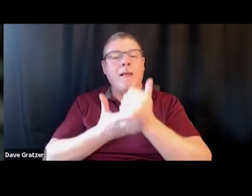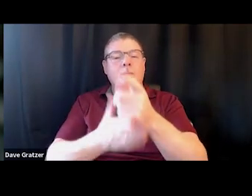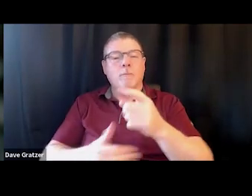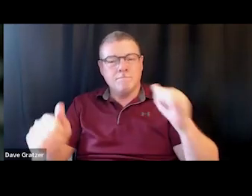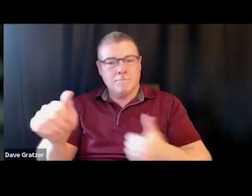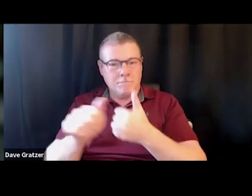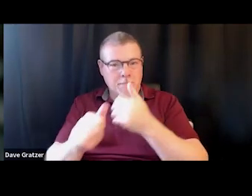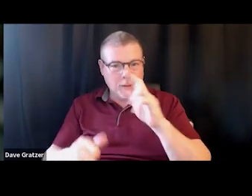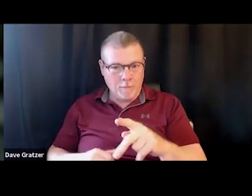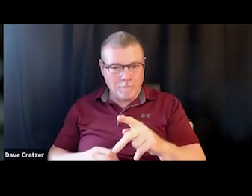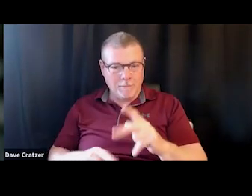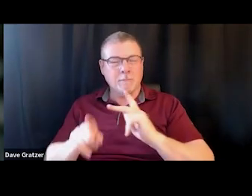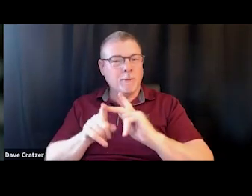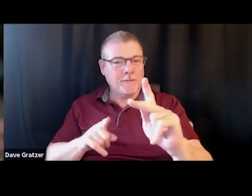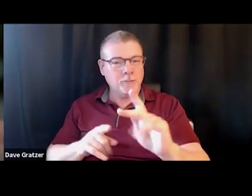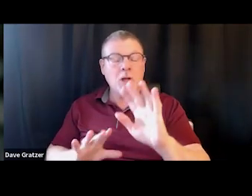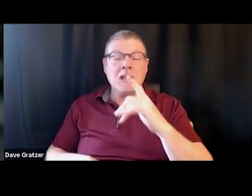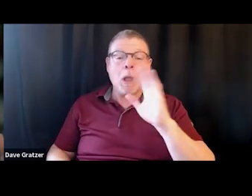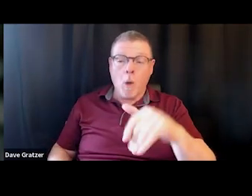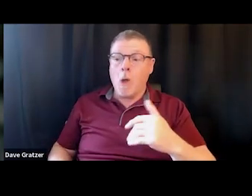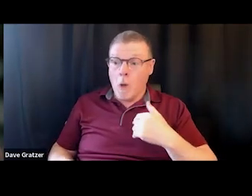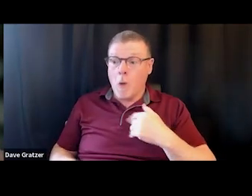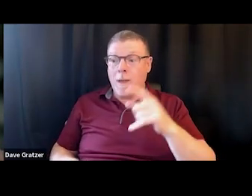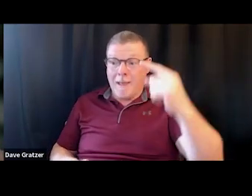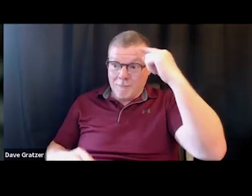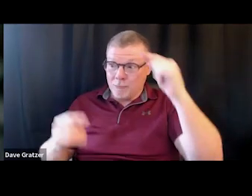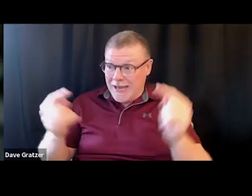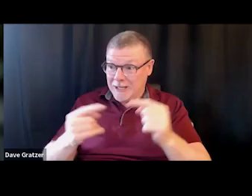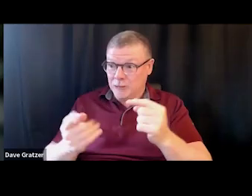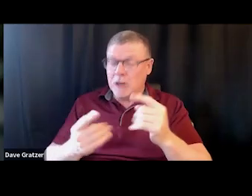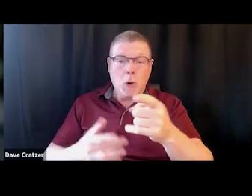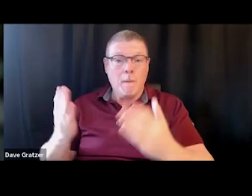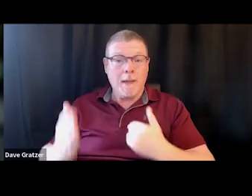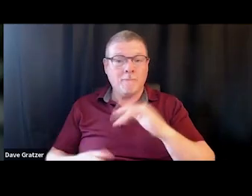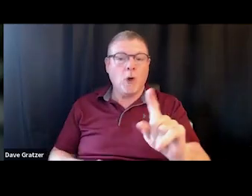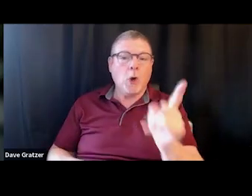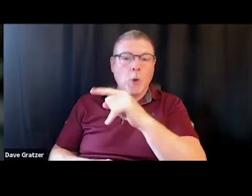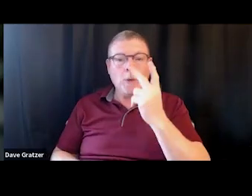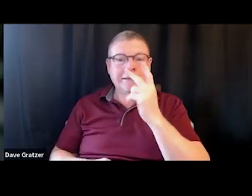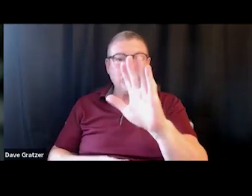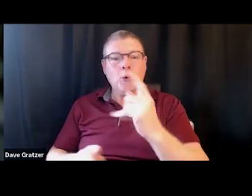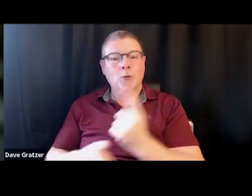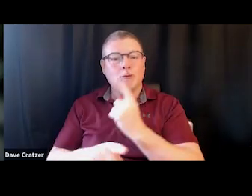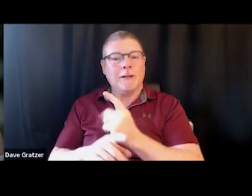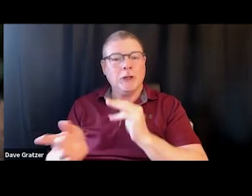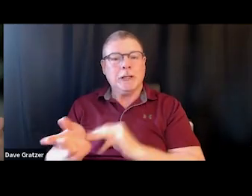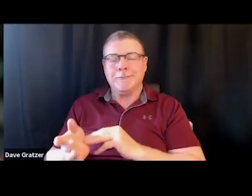No querrán solo decir: "Oh, hice esta evaluación de lesión cerebral. Podrías tener una lesión cerebral, ve a ver a tu proveedor de atención primaria para preguntarle sobre ello".